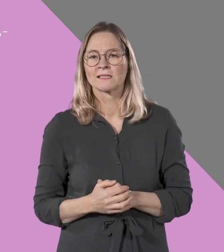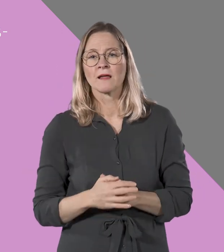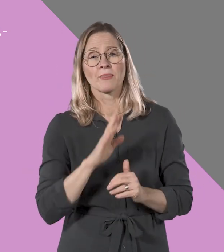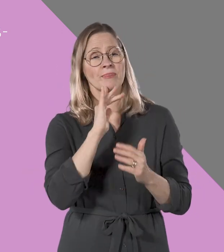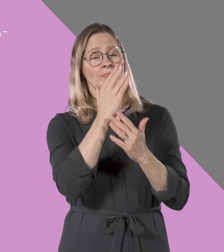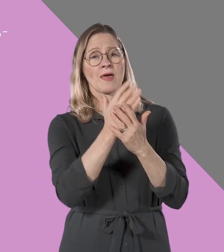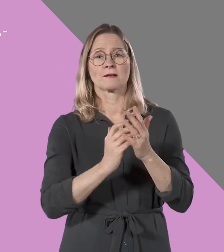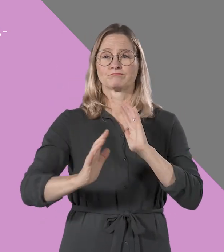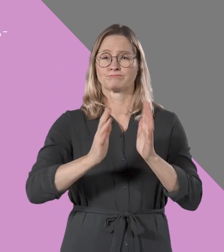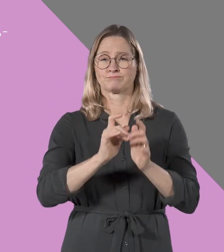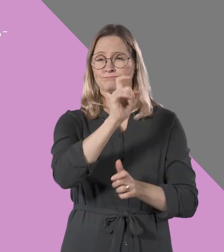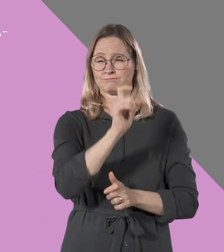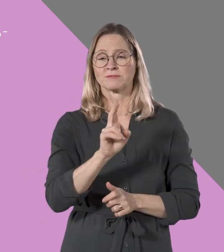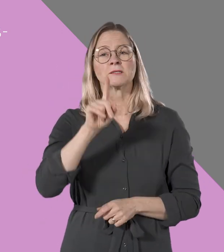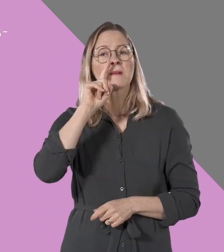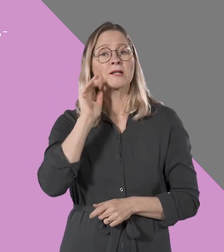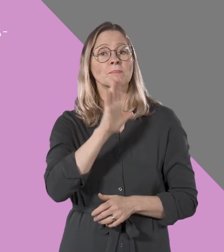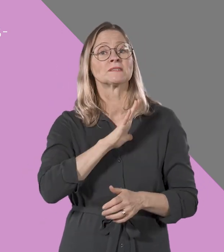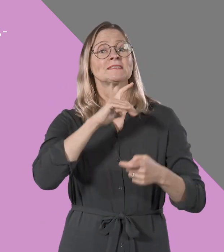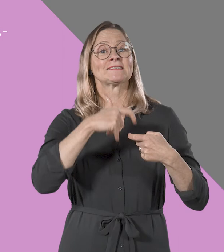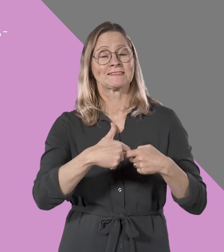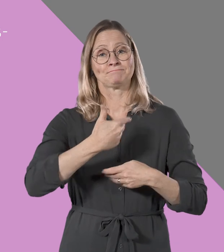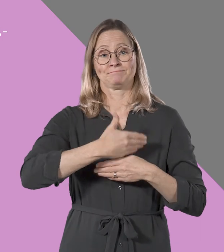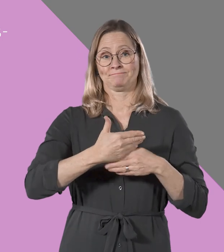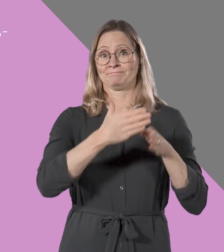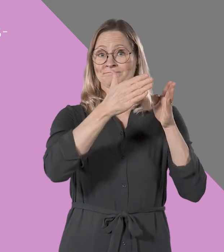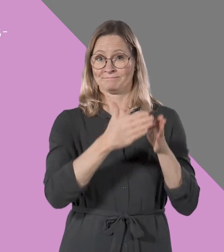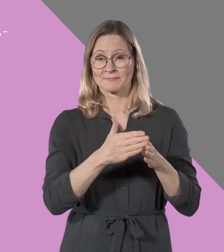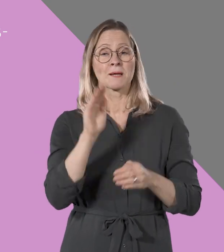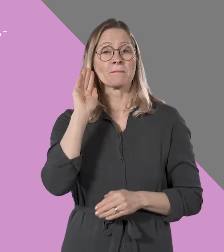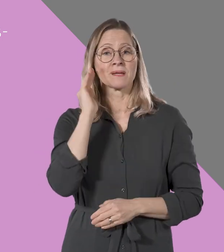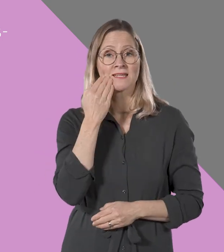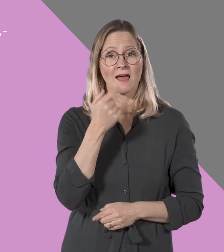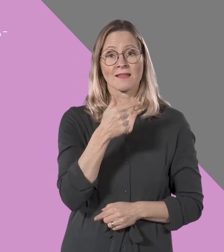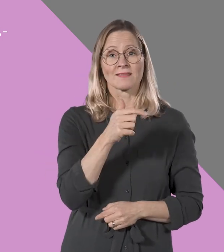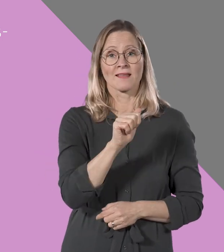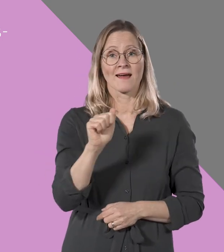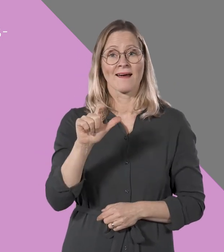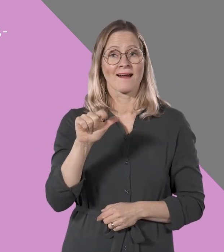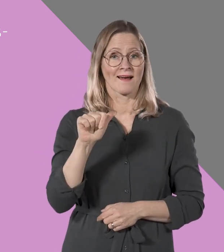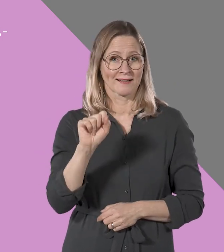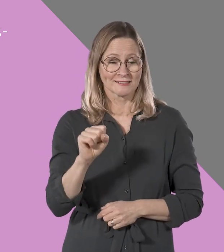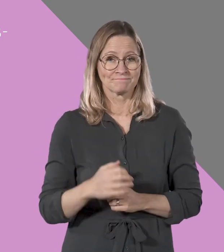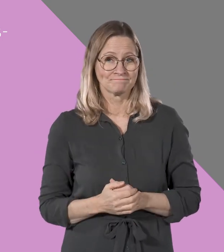Tarinan viittoo Martinin oma sisko Pia Taalas, -